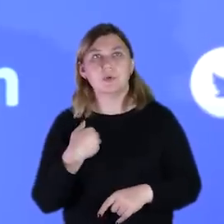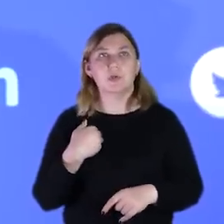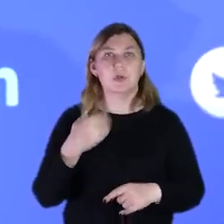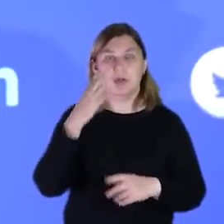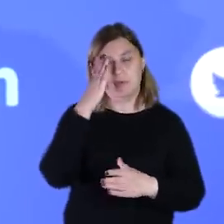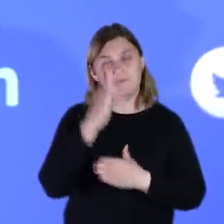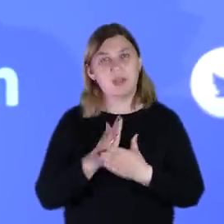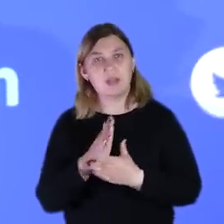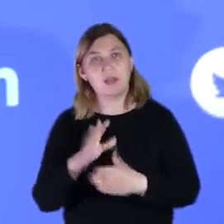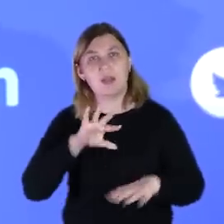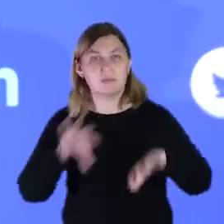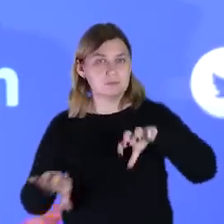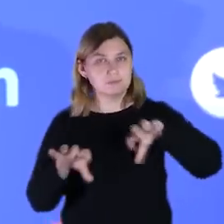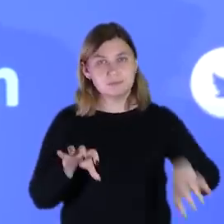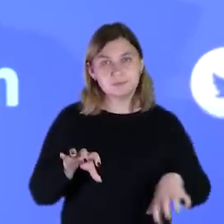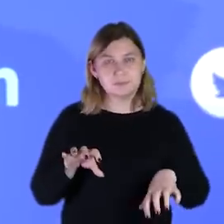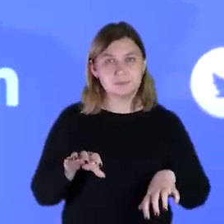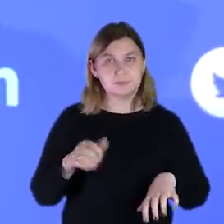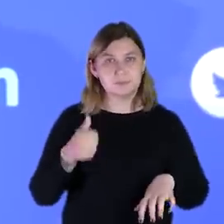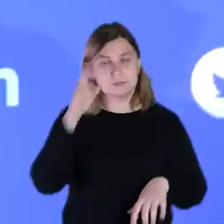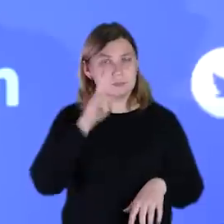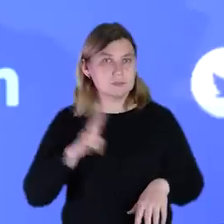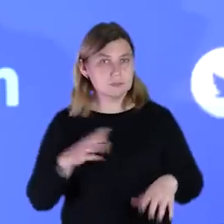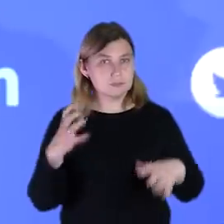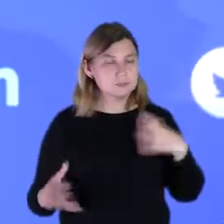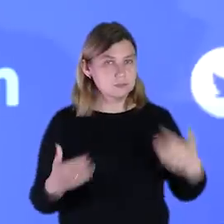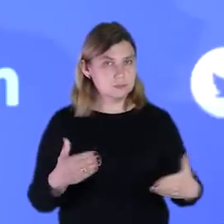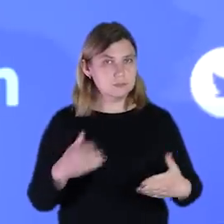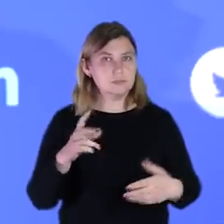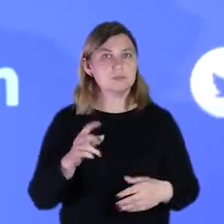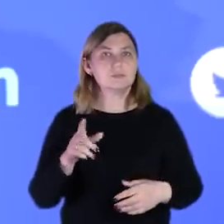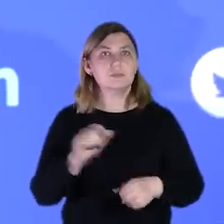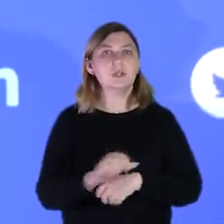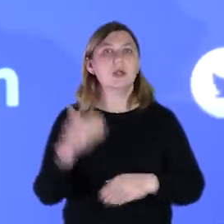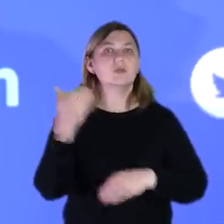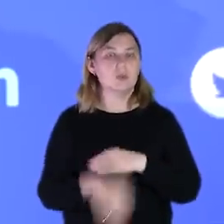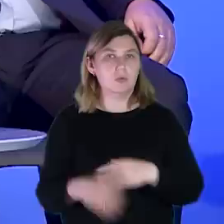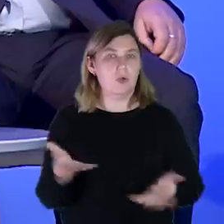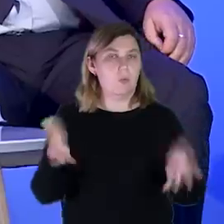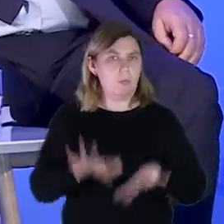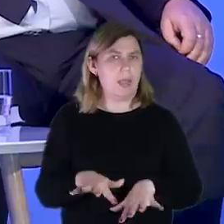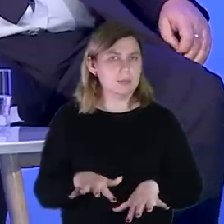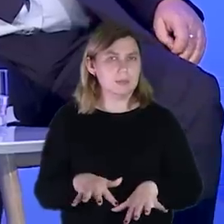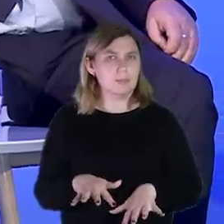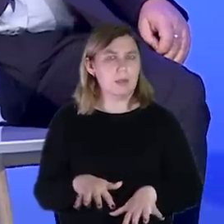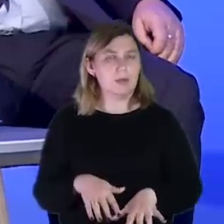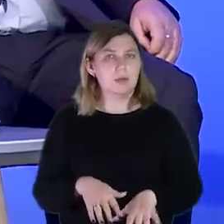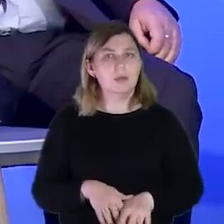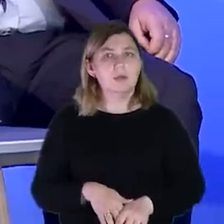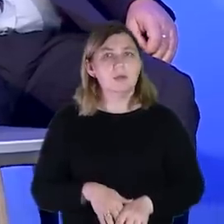czy w oddzielnych, przyniosły jakikolwiek rezultat, skoro skończyło się to taką klęską.